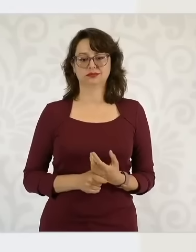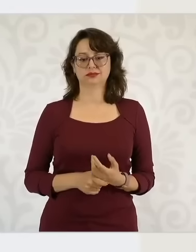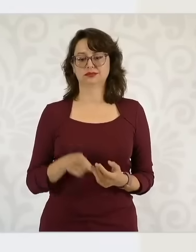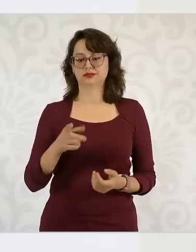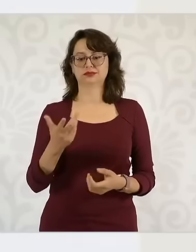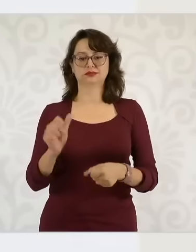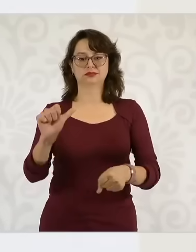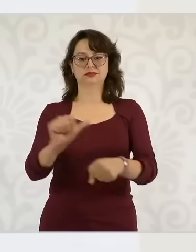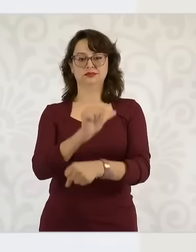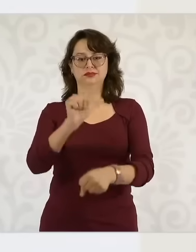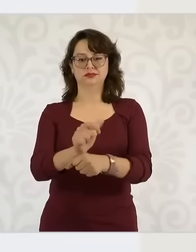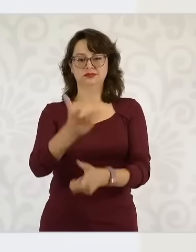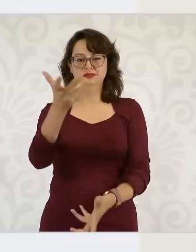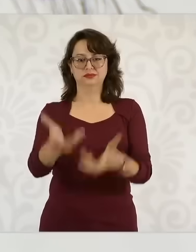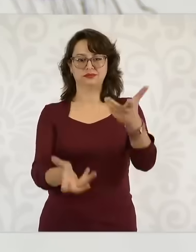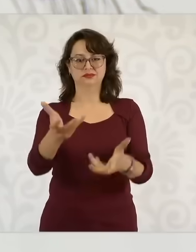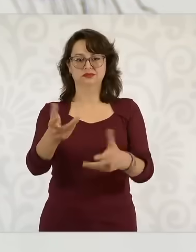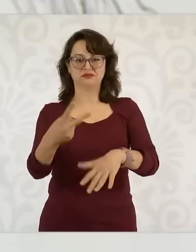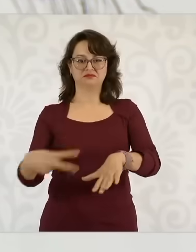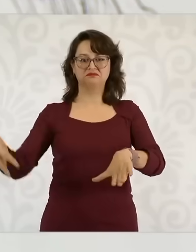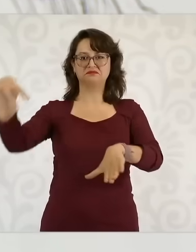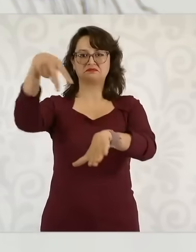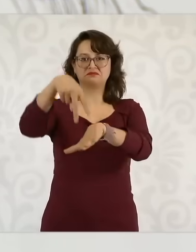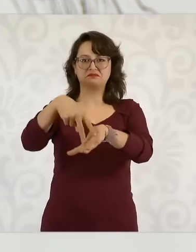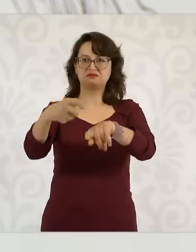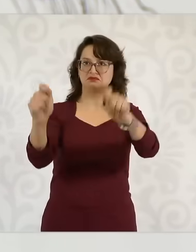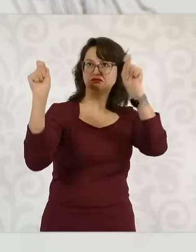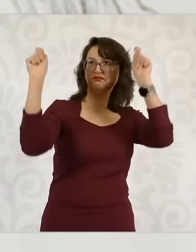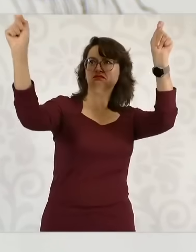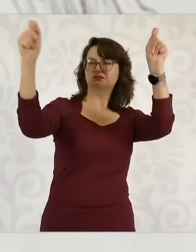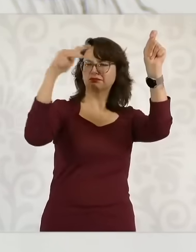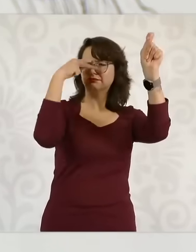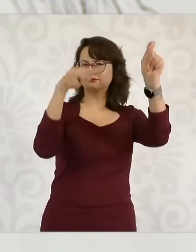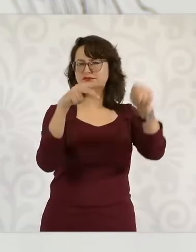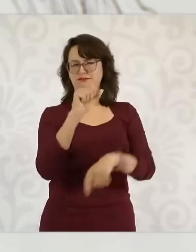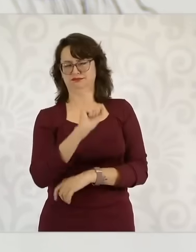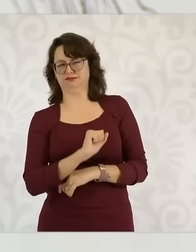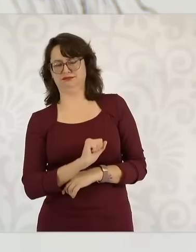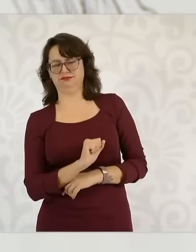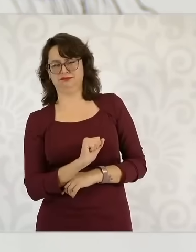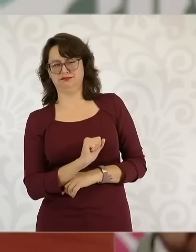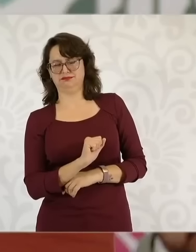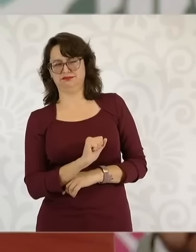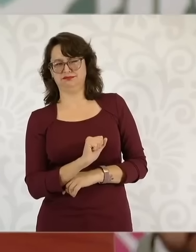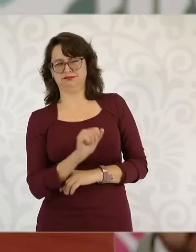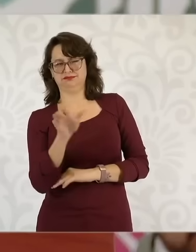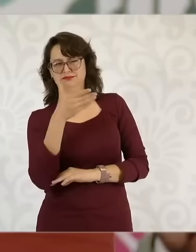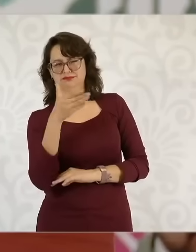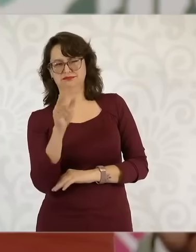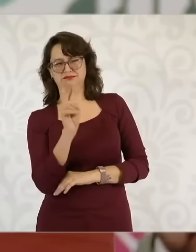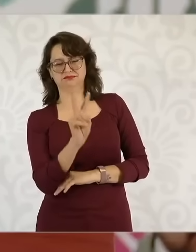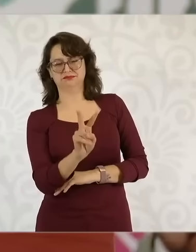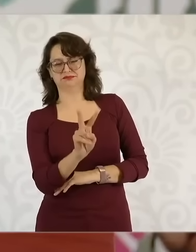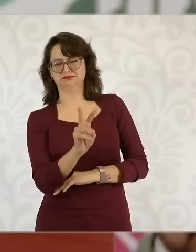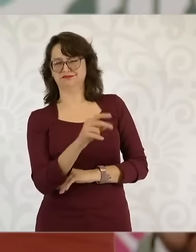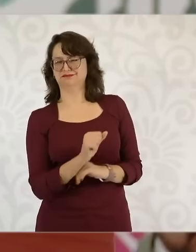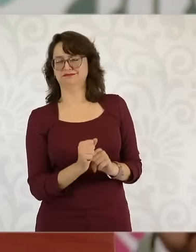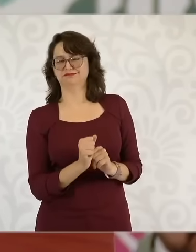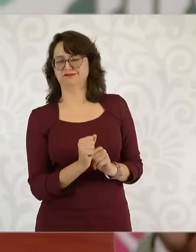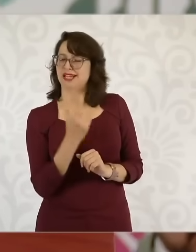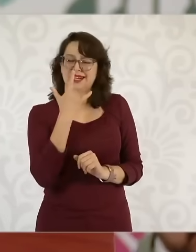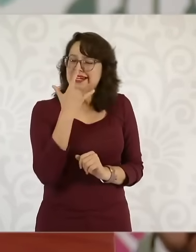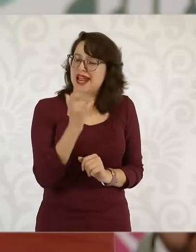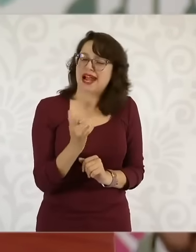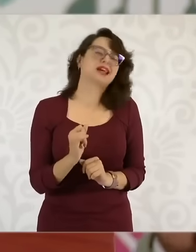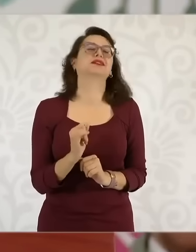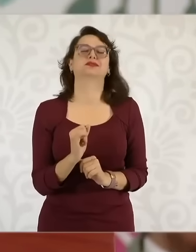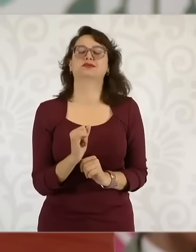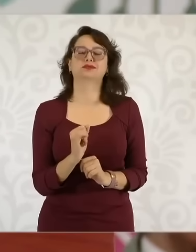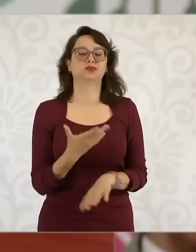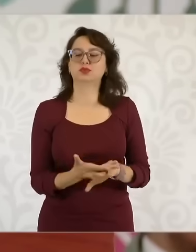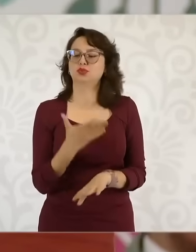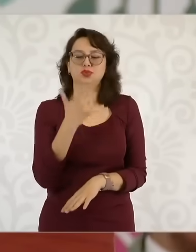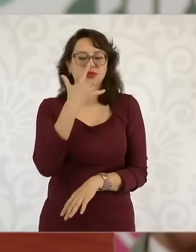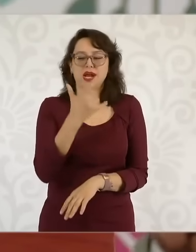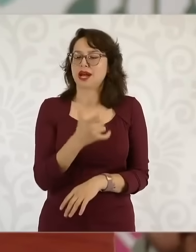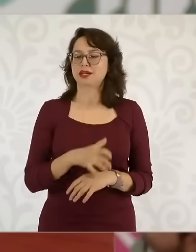incendiada con la bandera de México No no es eh en general es es una fotografía muy eh lo menos que